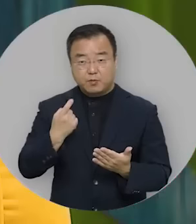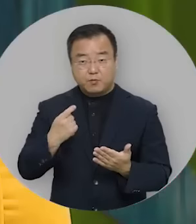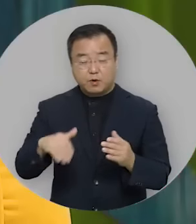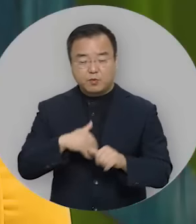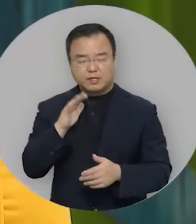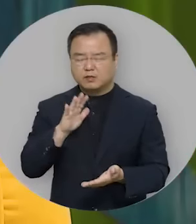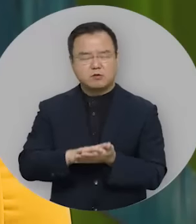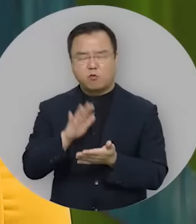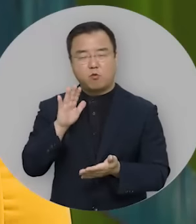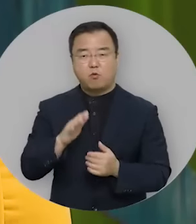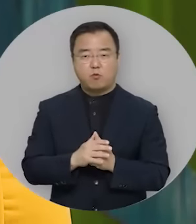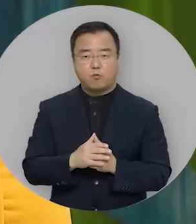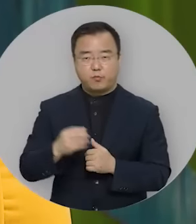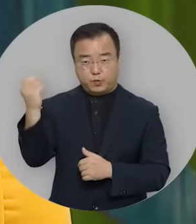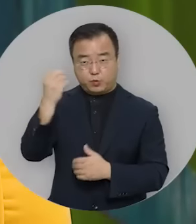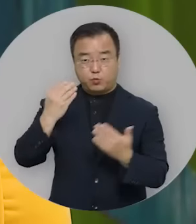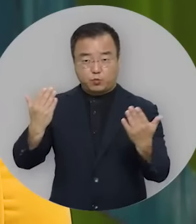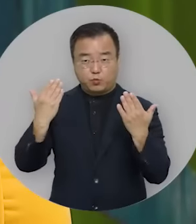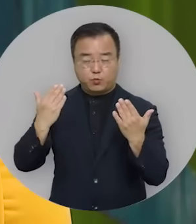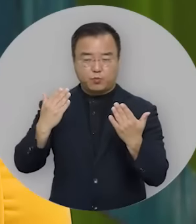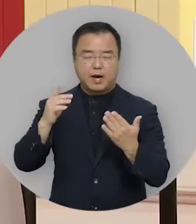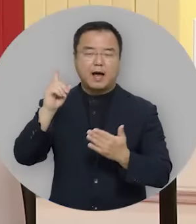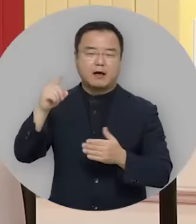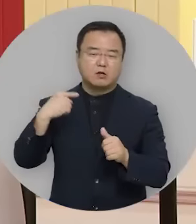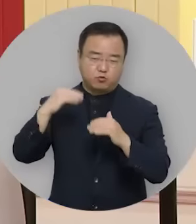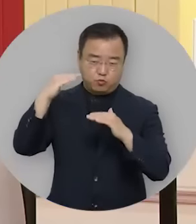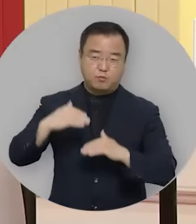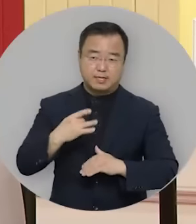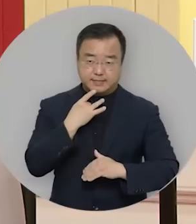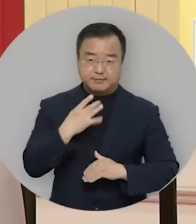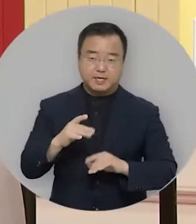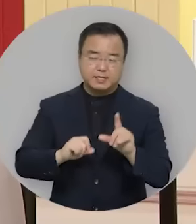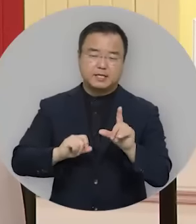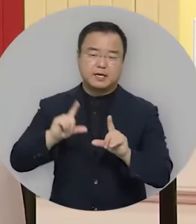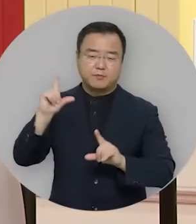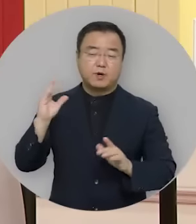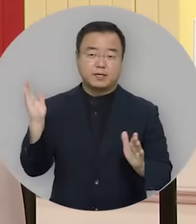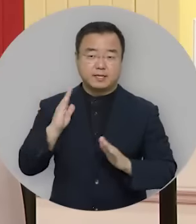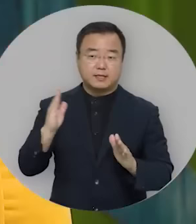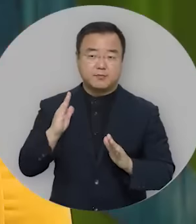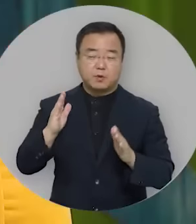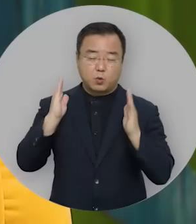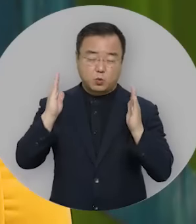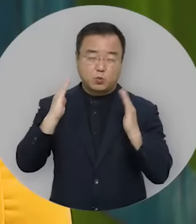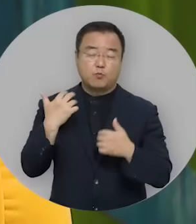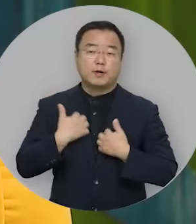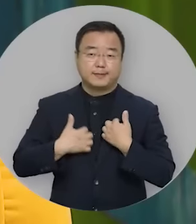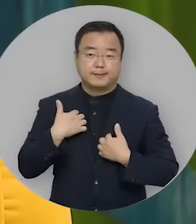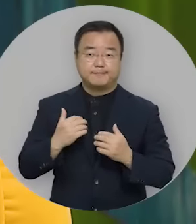우리가 고등학교 단일 과정으로 있는 특수학교입니다. 대부분 친구가 수업을 너무 재미있어 하고요.